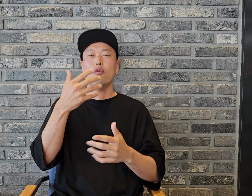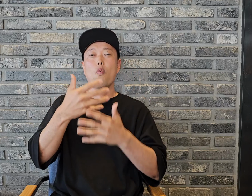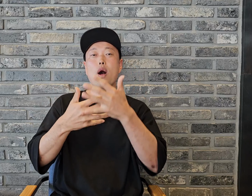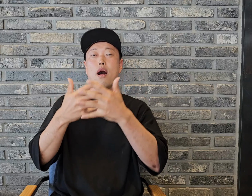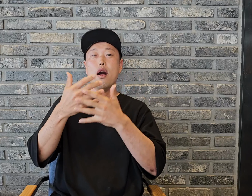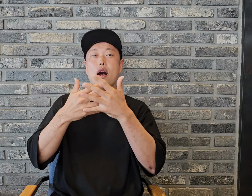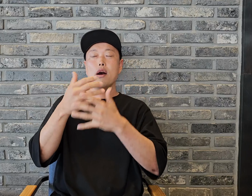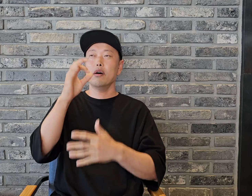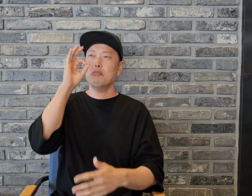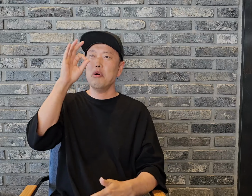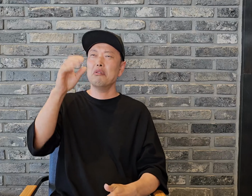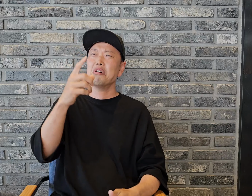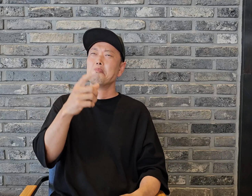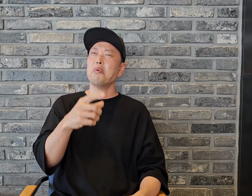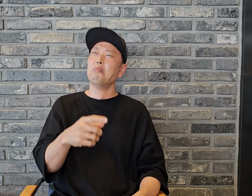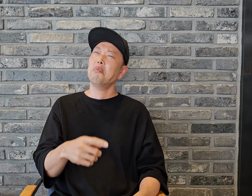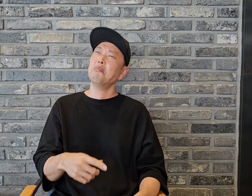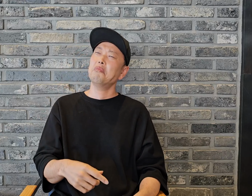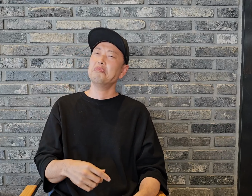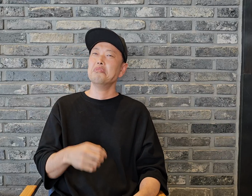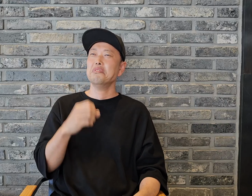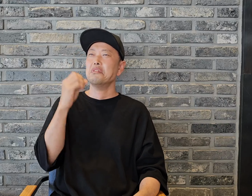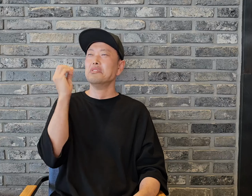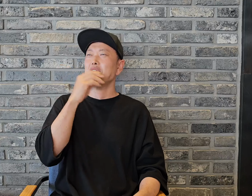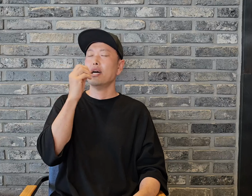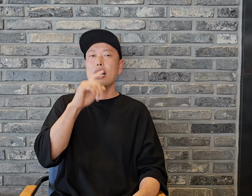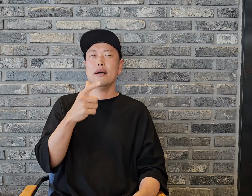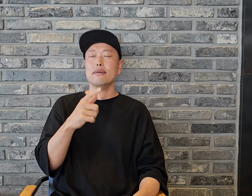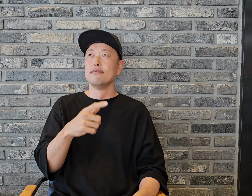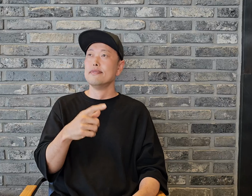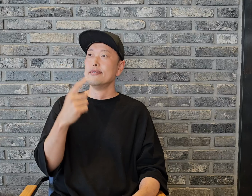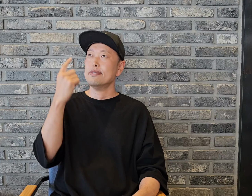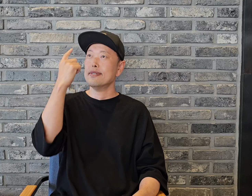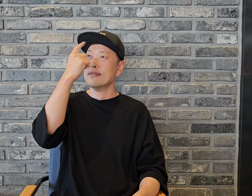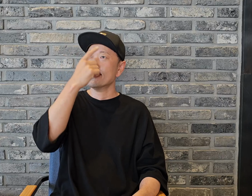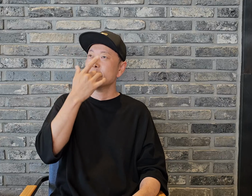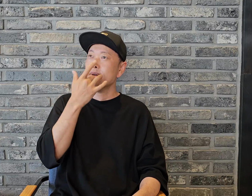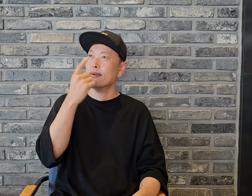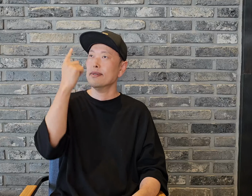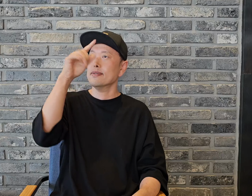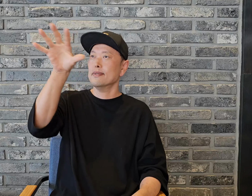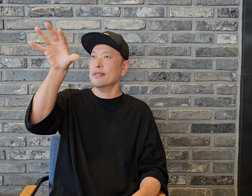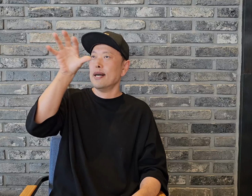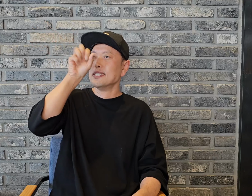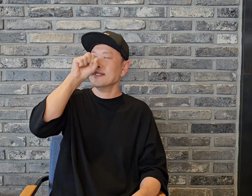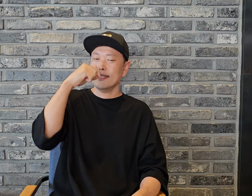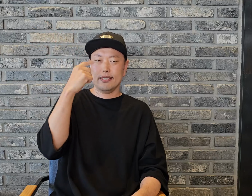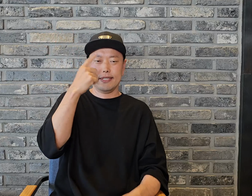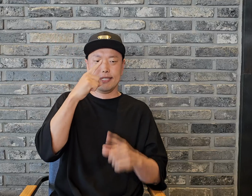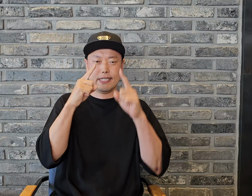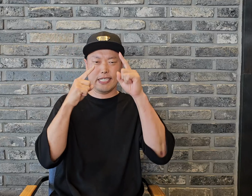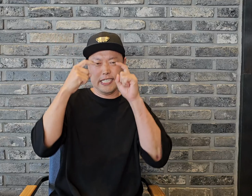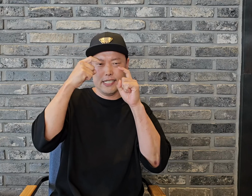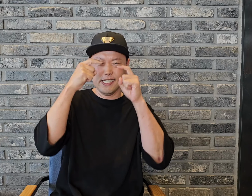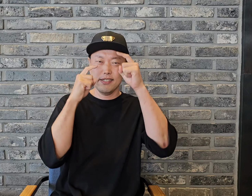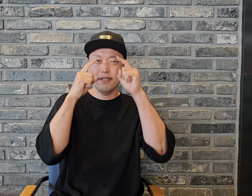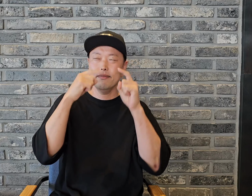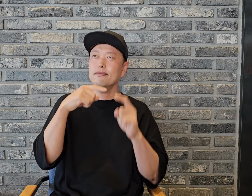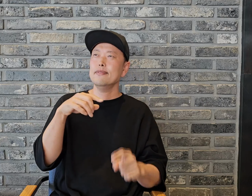cuando veo una película, no solo la miro, analizo cómo los actores hacen sus expresiones faciales.